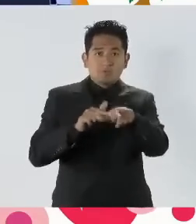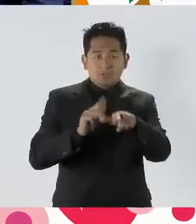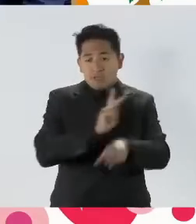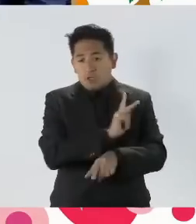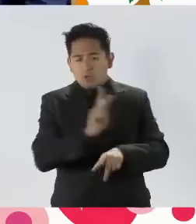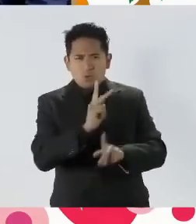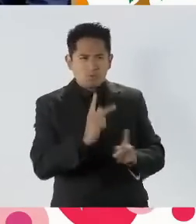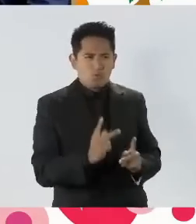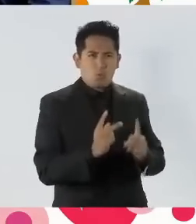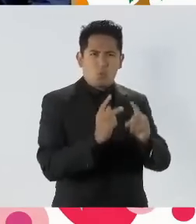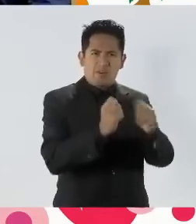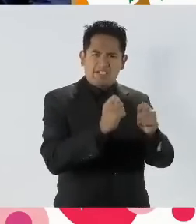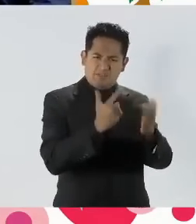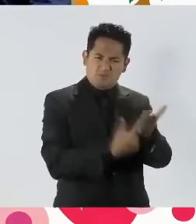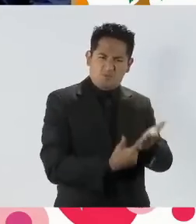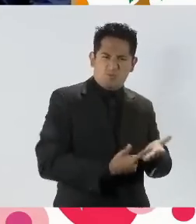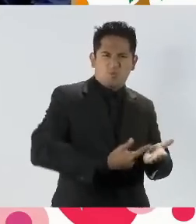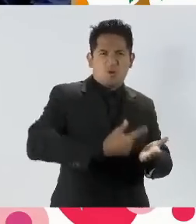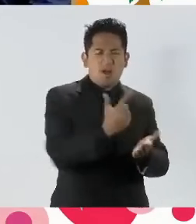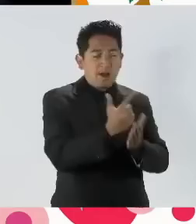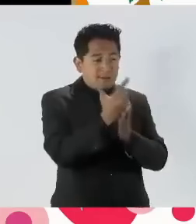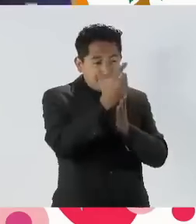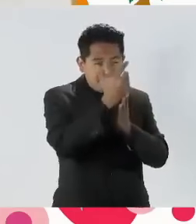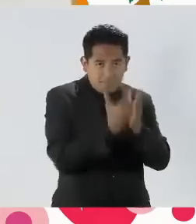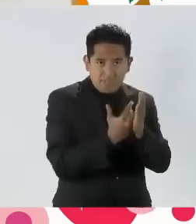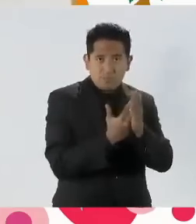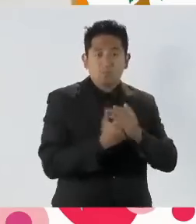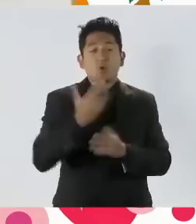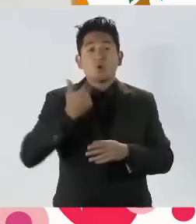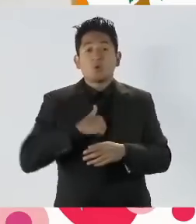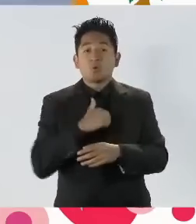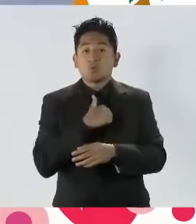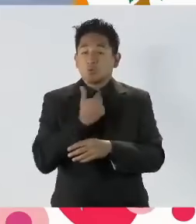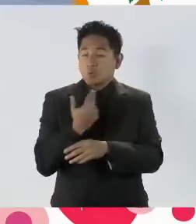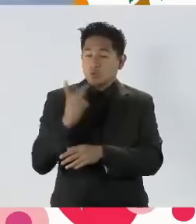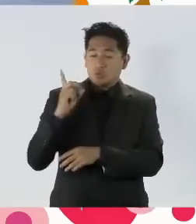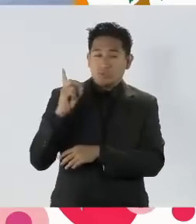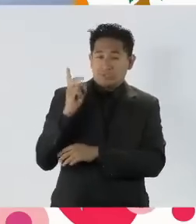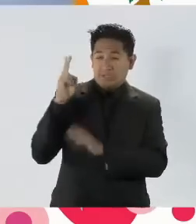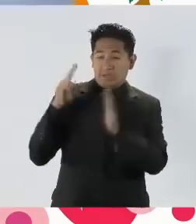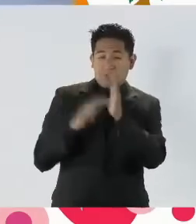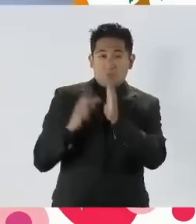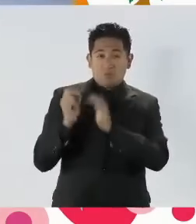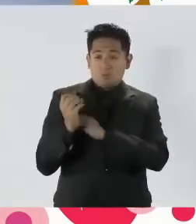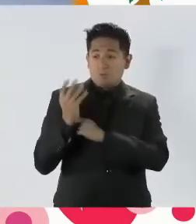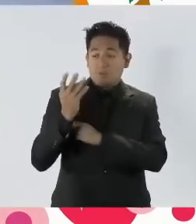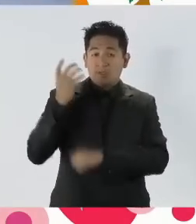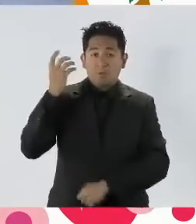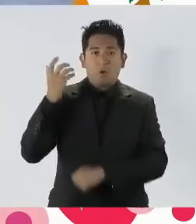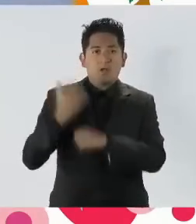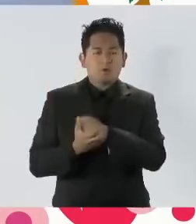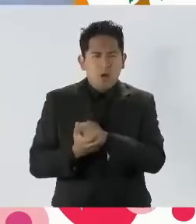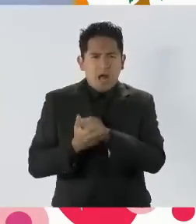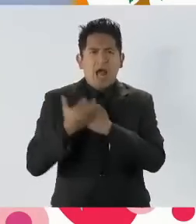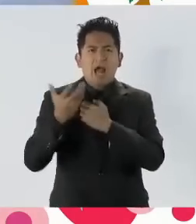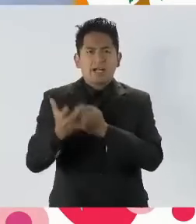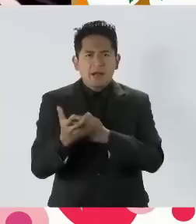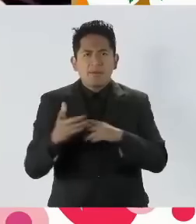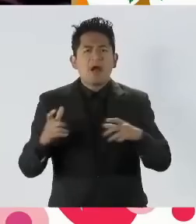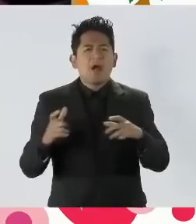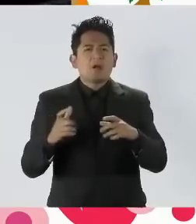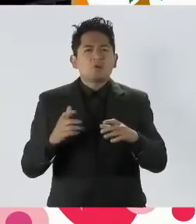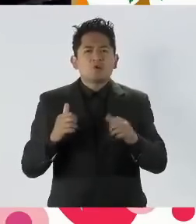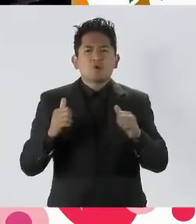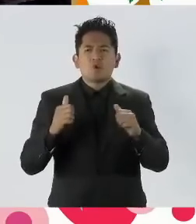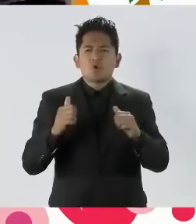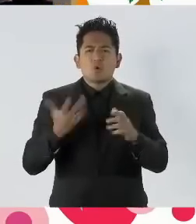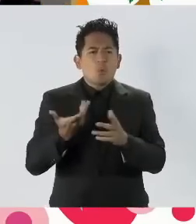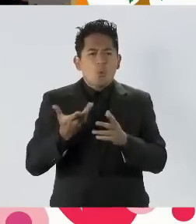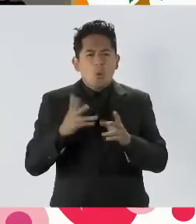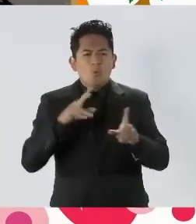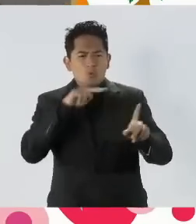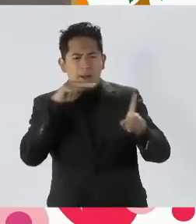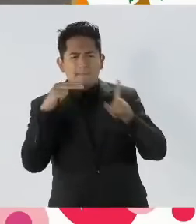alto impacto cerramos 2024 con una disminu con la tendencia hacia abajo en estos delitos y este